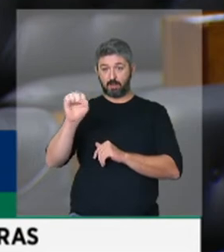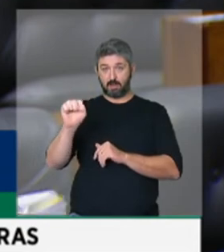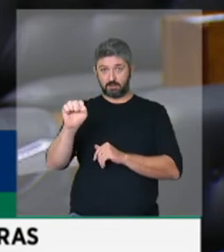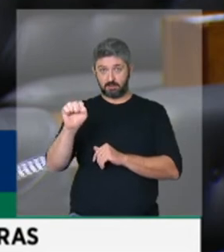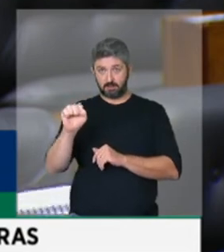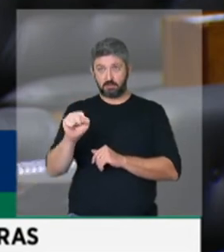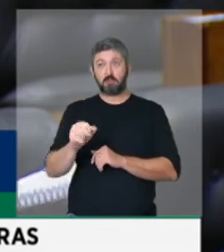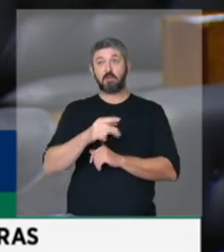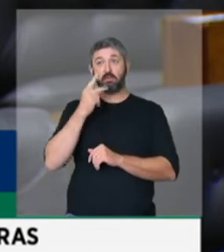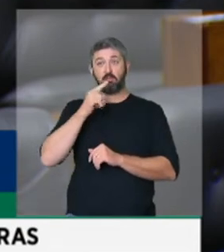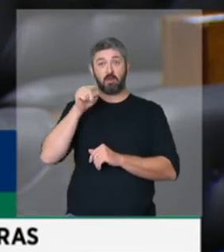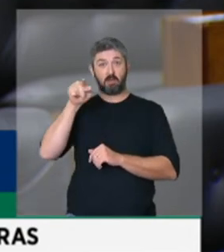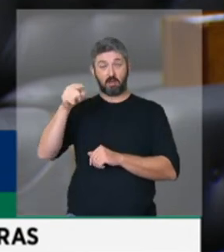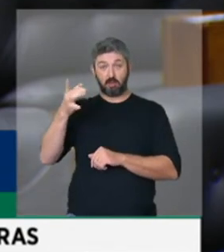MICROFONE E FEZ UMA